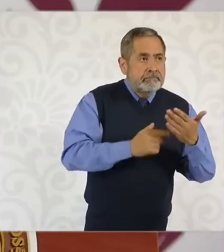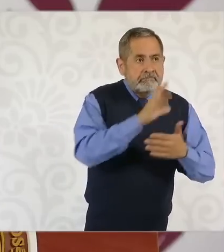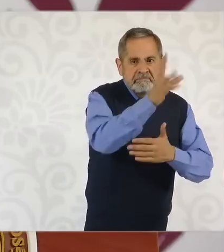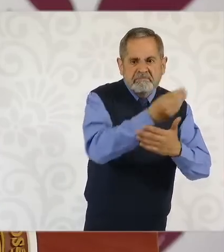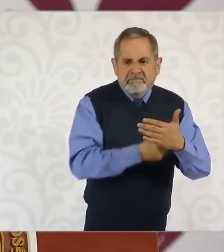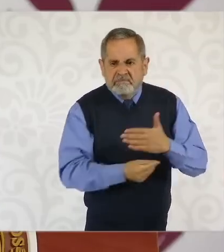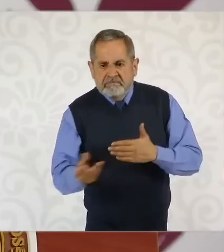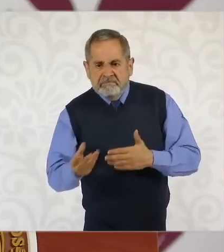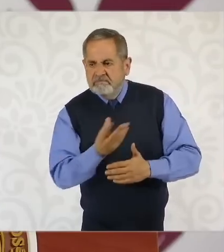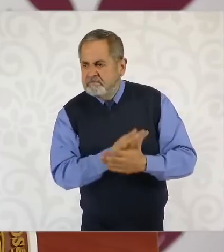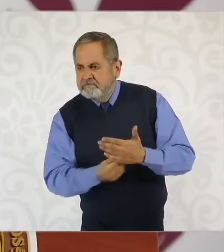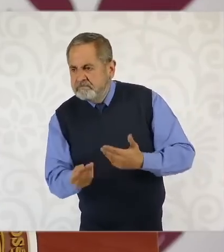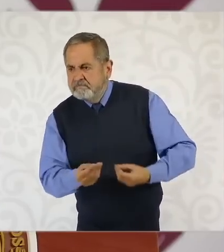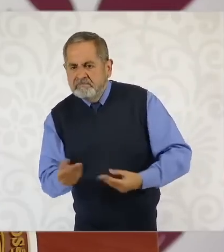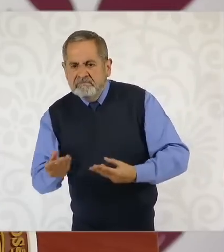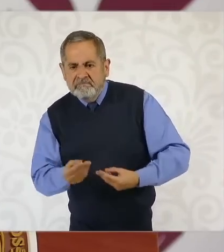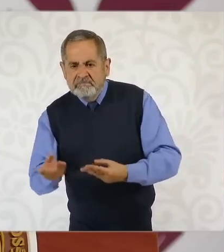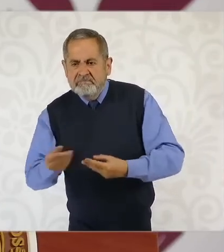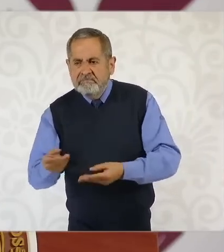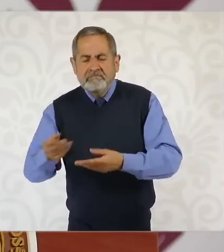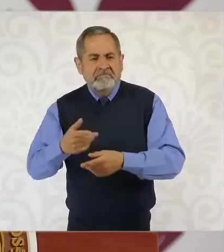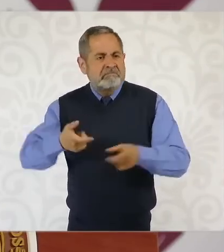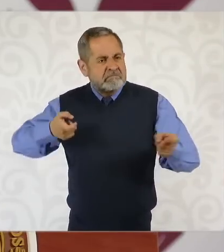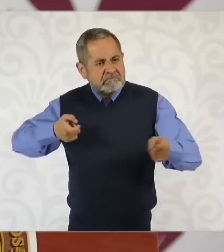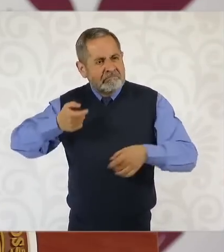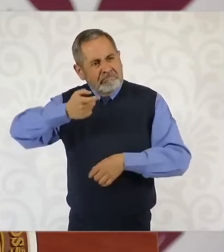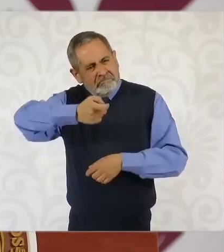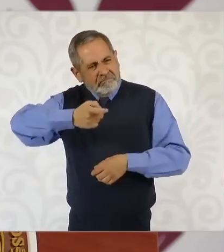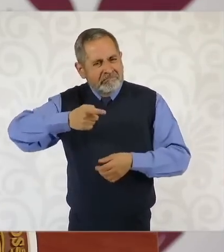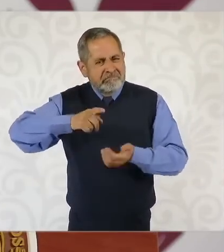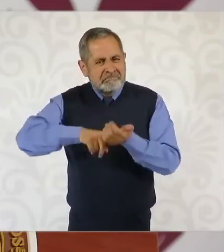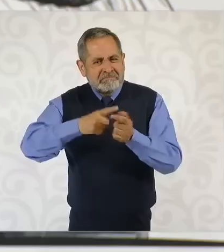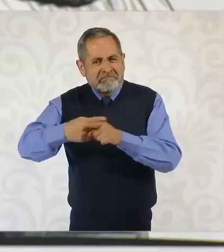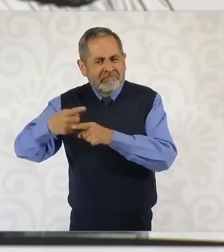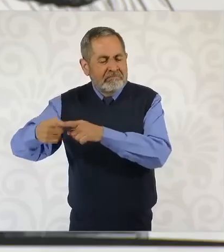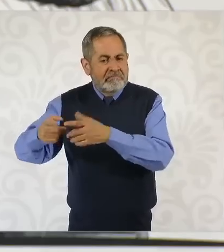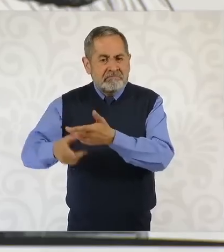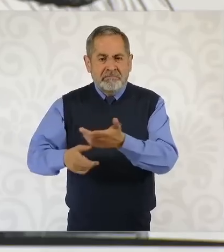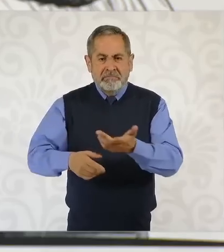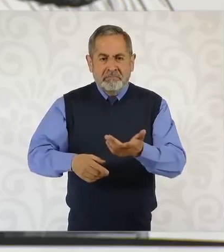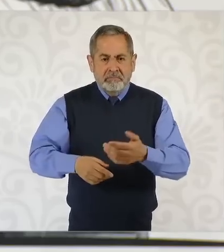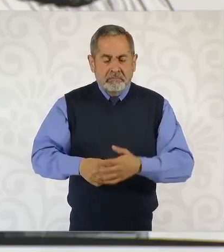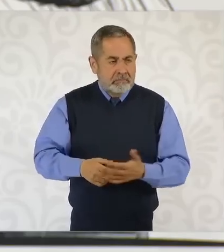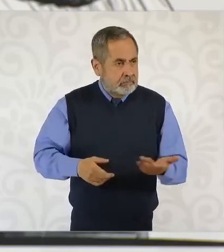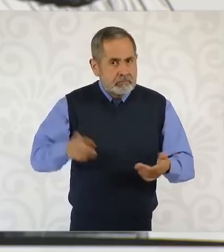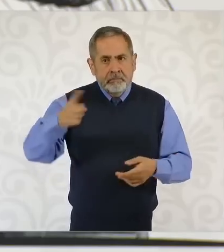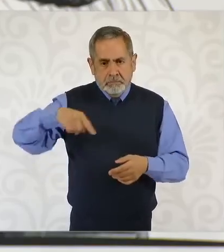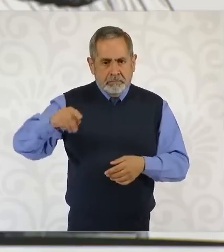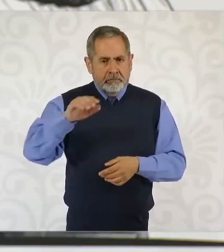la fiscalía aquí lo informó el fiscal tiene también eh carpetas relacionadas con eso con cada